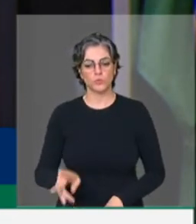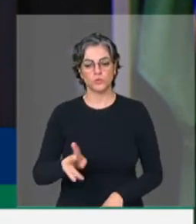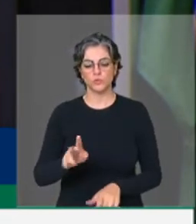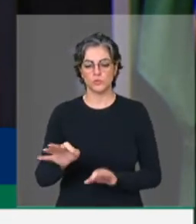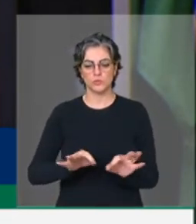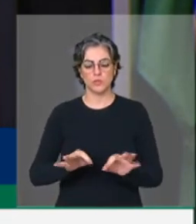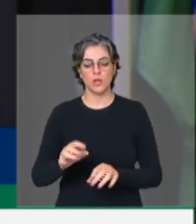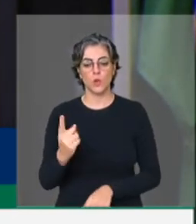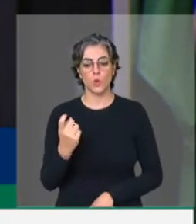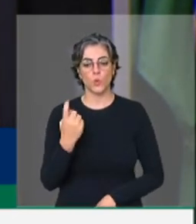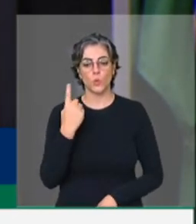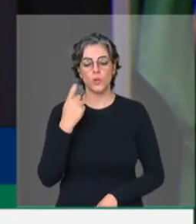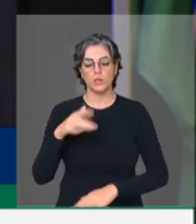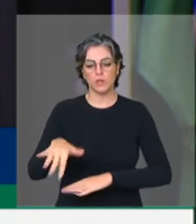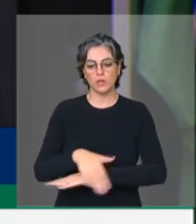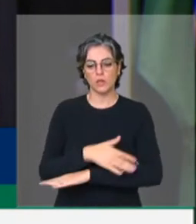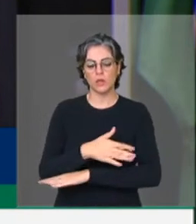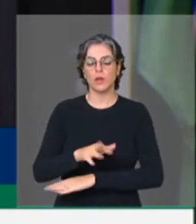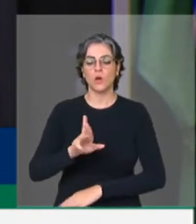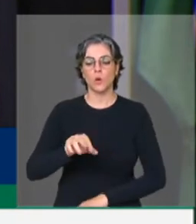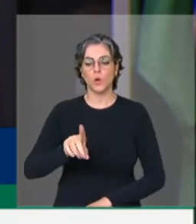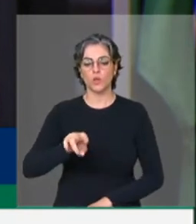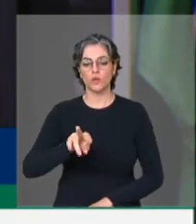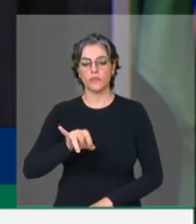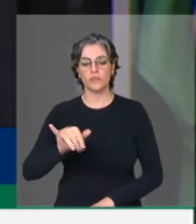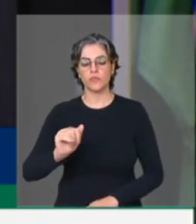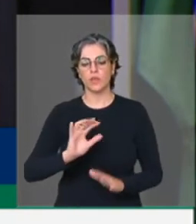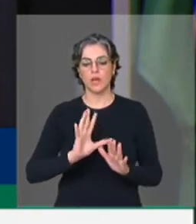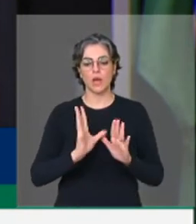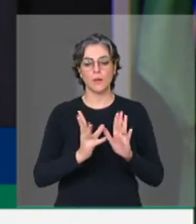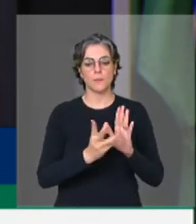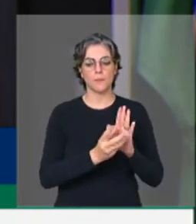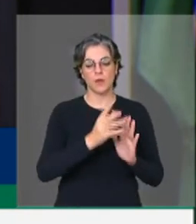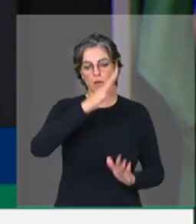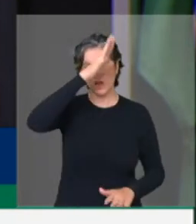INVIABILIZAR ESSA QUE É A ÚNICA LIGAÇÃO RODOVIÁRIA DO AMAZONAS COM OS OUTROS ESTADOS DA FEDERAÇÃO. EU